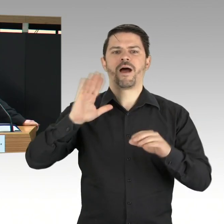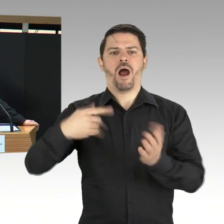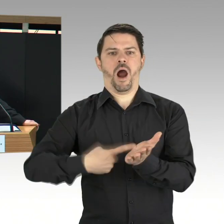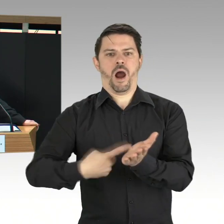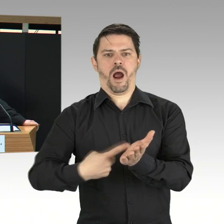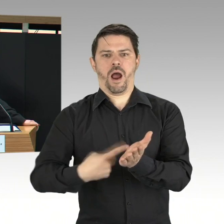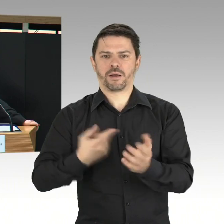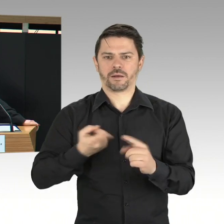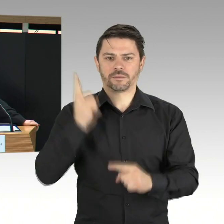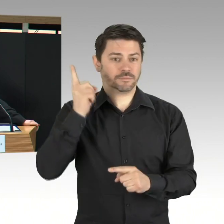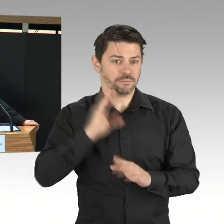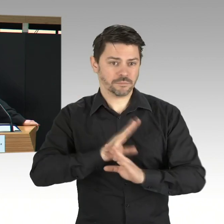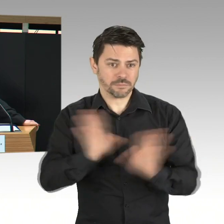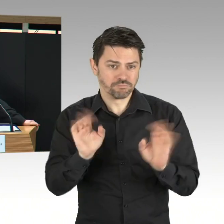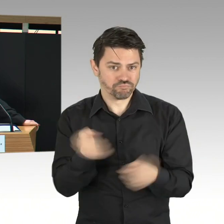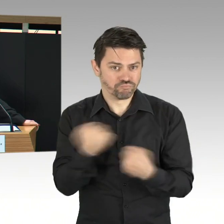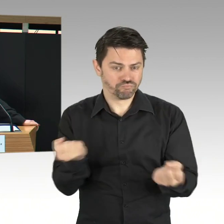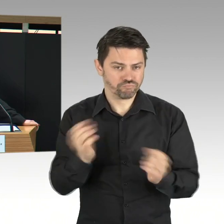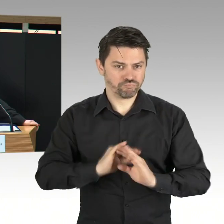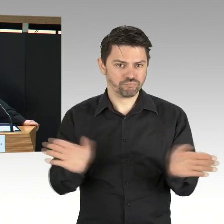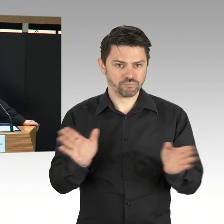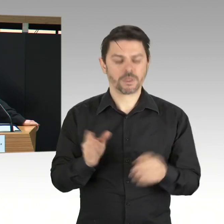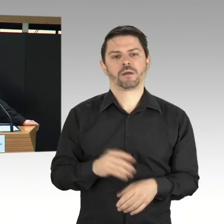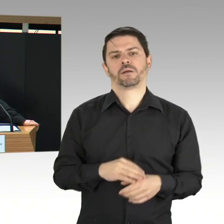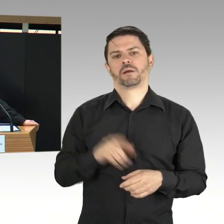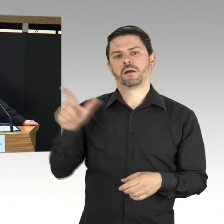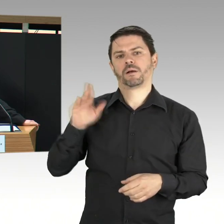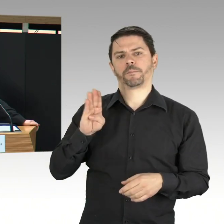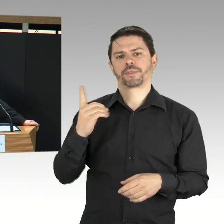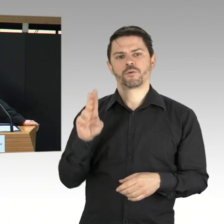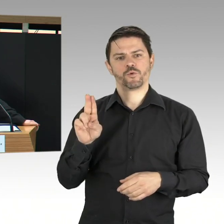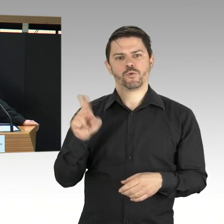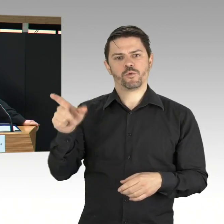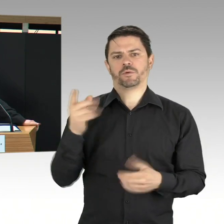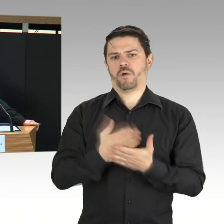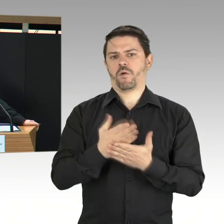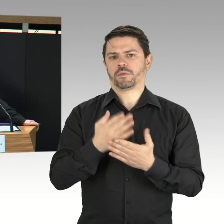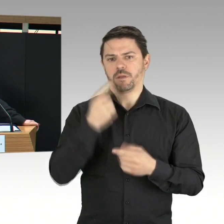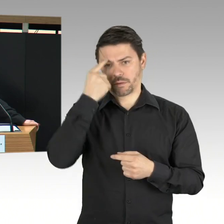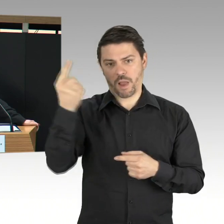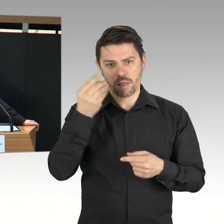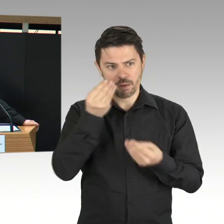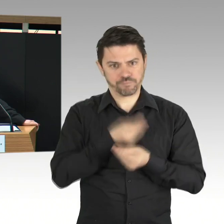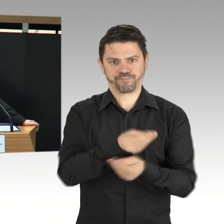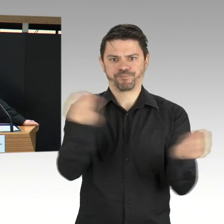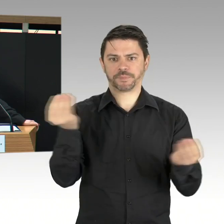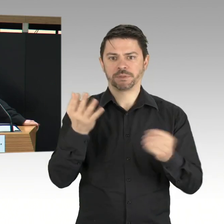Dieses Verbot haben wir ja mit dem heutigen Änderungsantrag zum Gesetz bewusst eingebracht